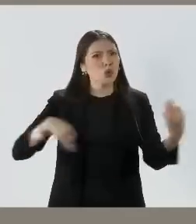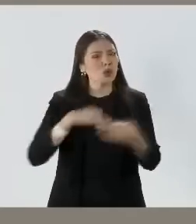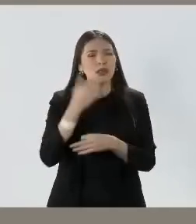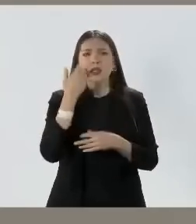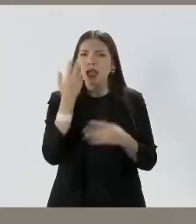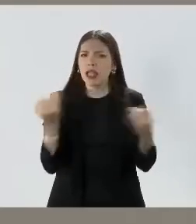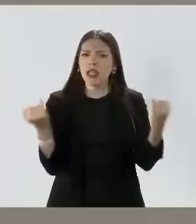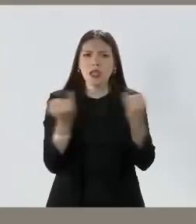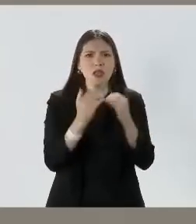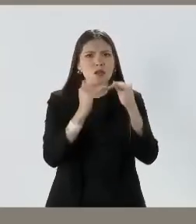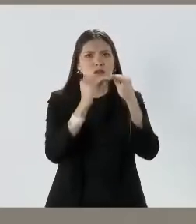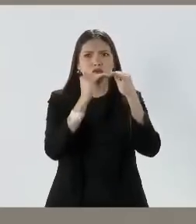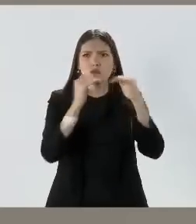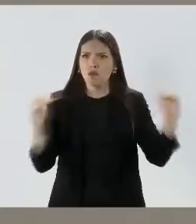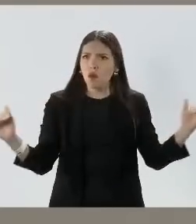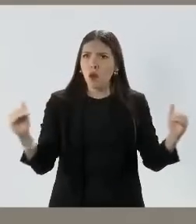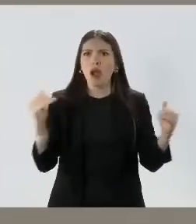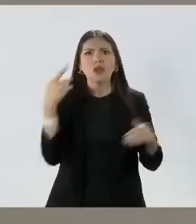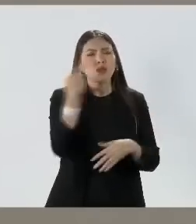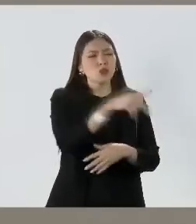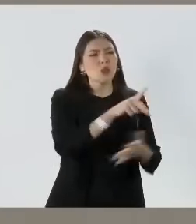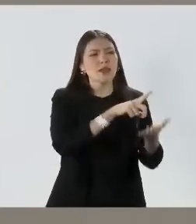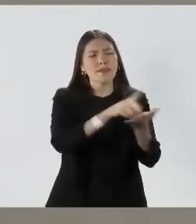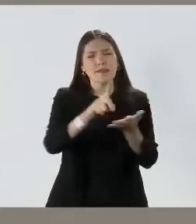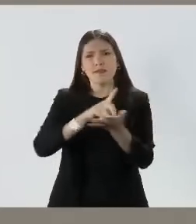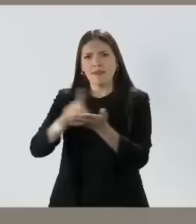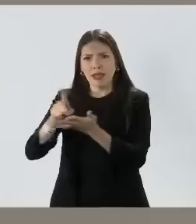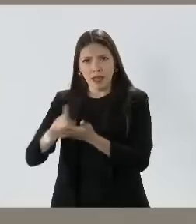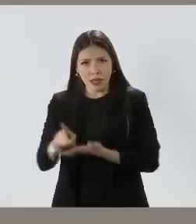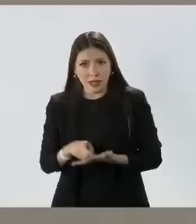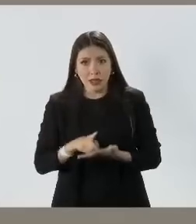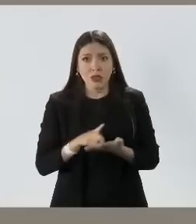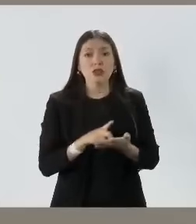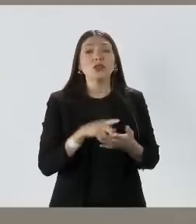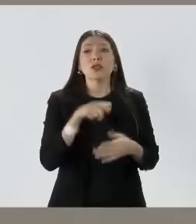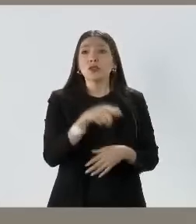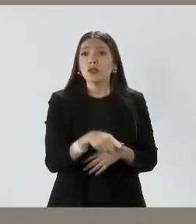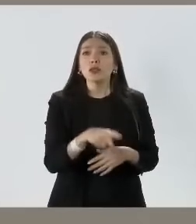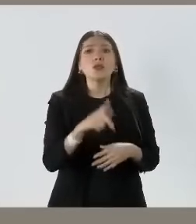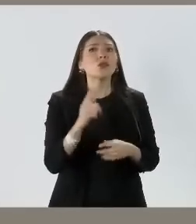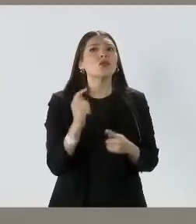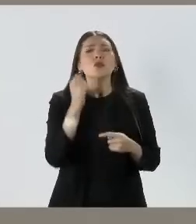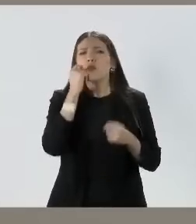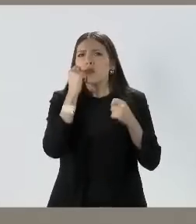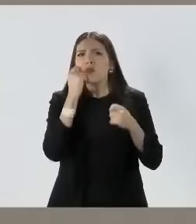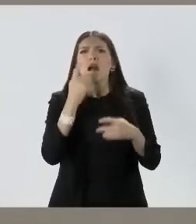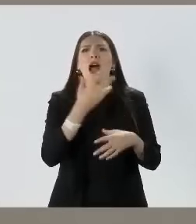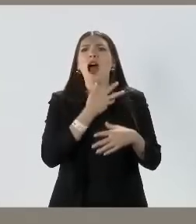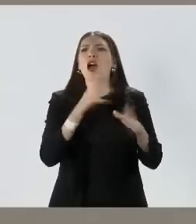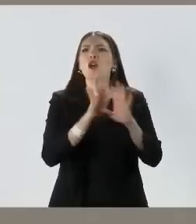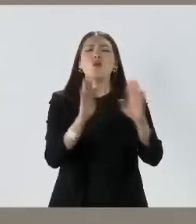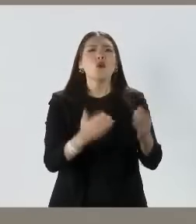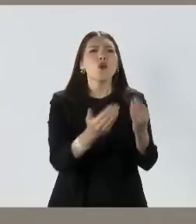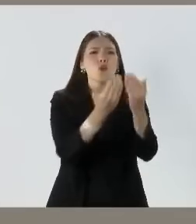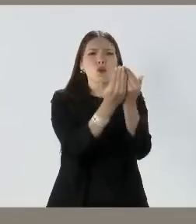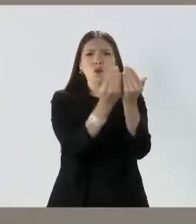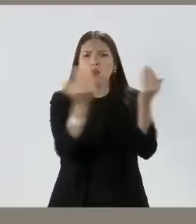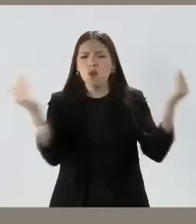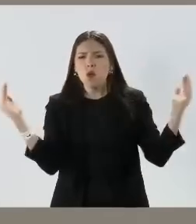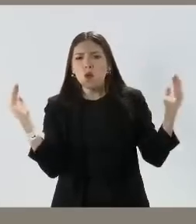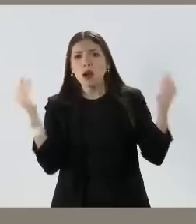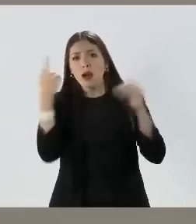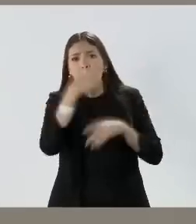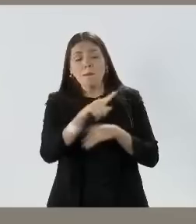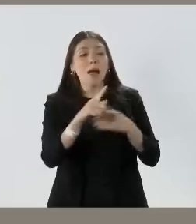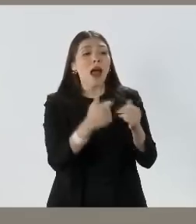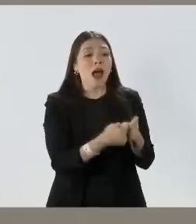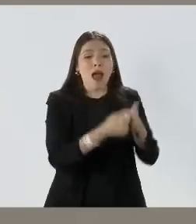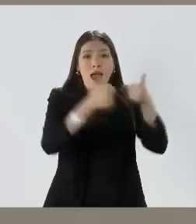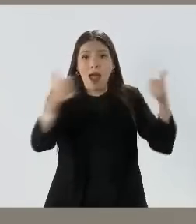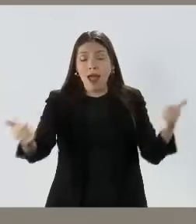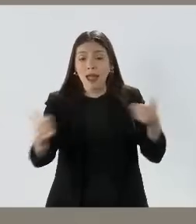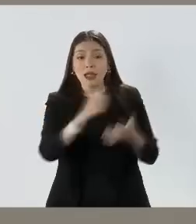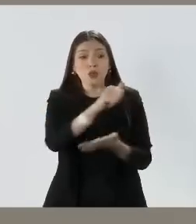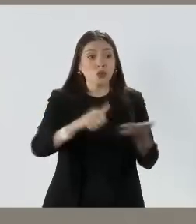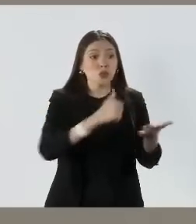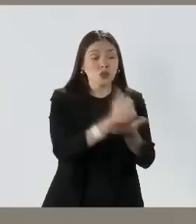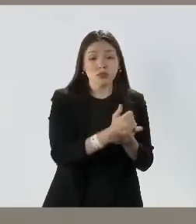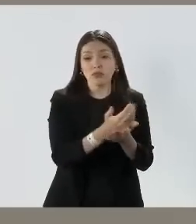de ejercer los derechos donde no haya muros invisibles que separan la ciudad o la segregan